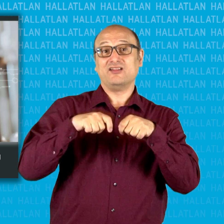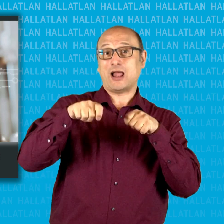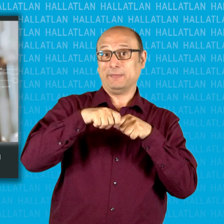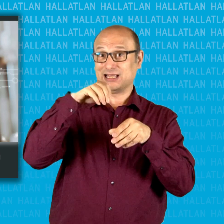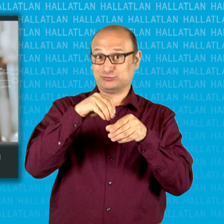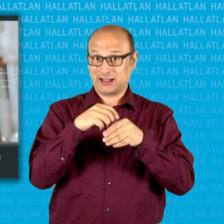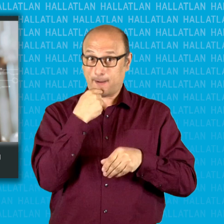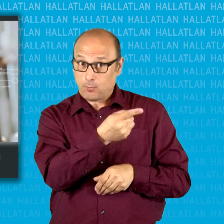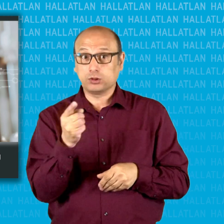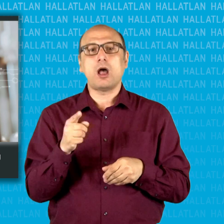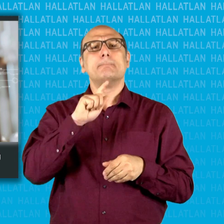viszont a felmérés arra is rámutat,